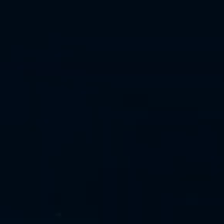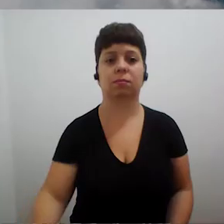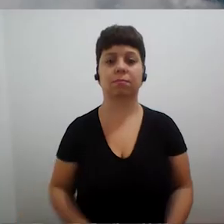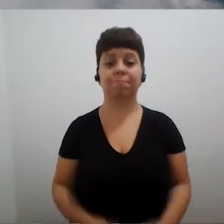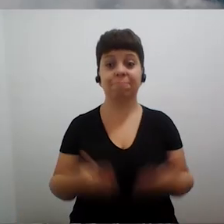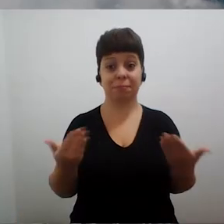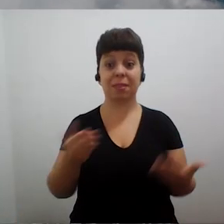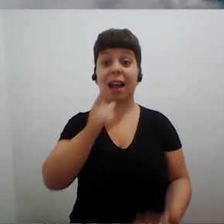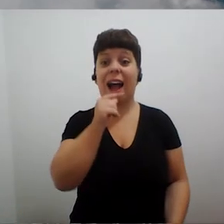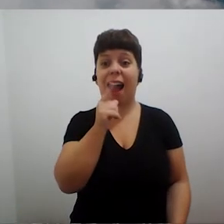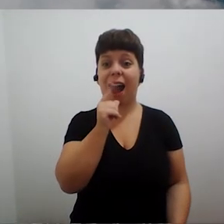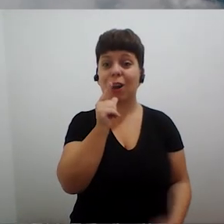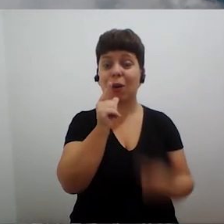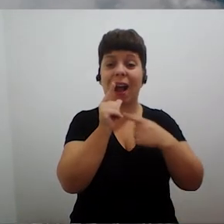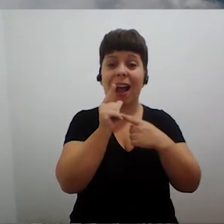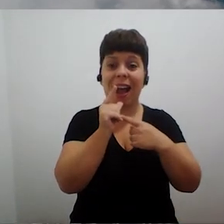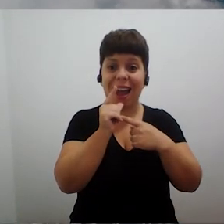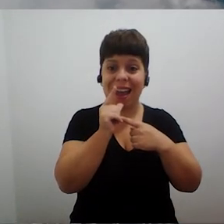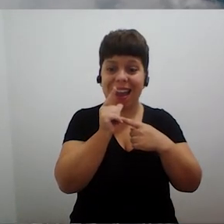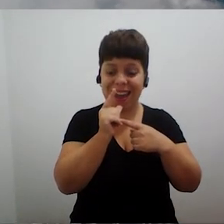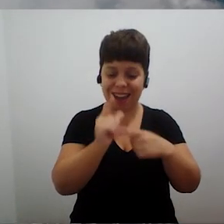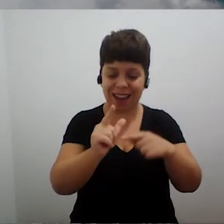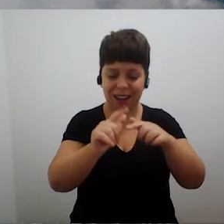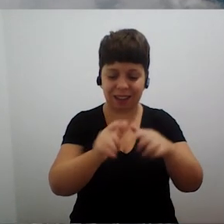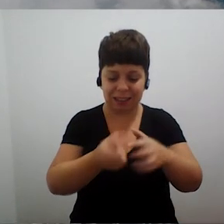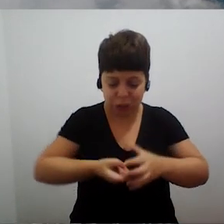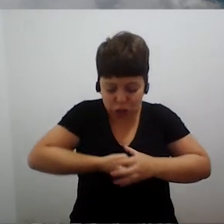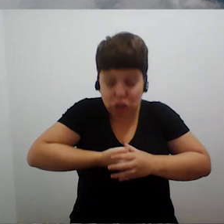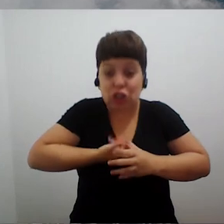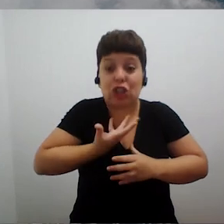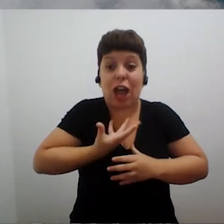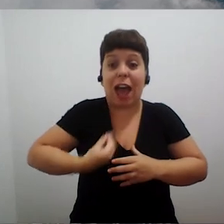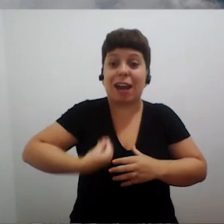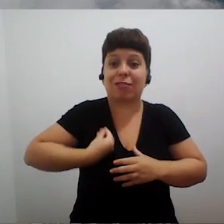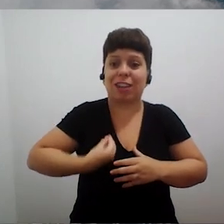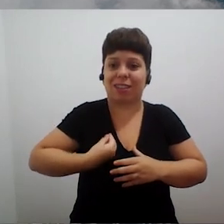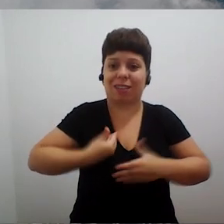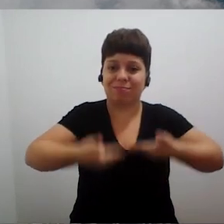A água como elemento gerador e sustentador da vida é de fundamental importância